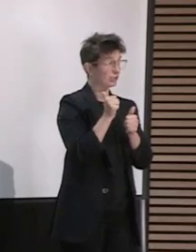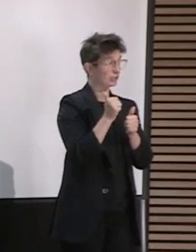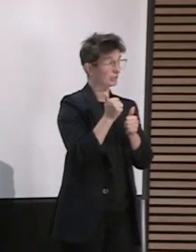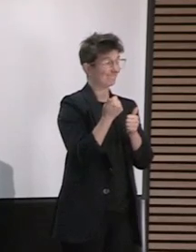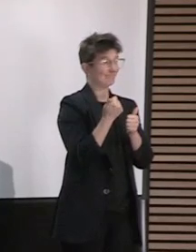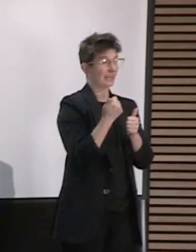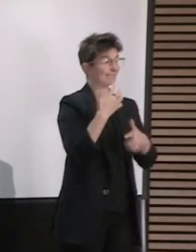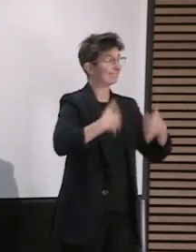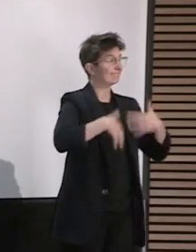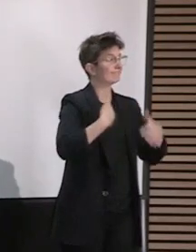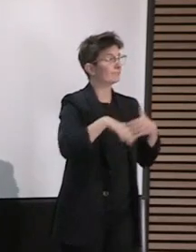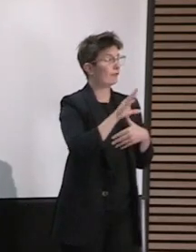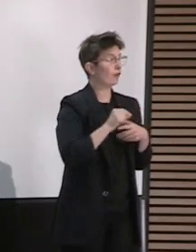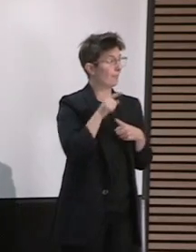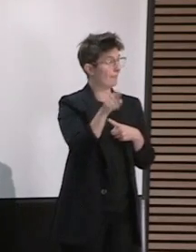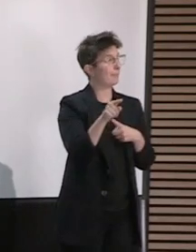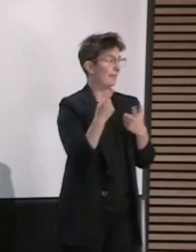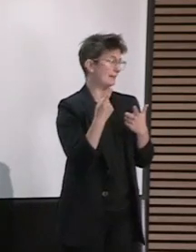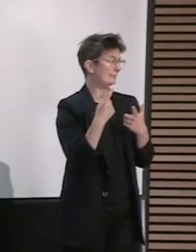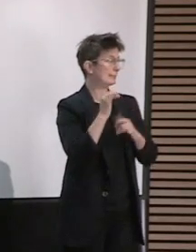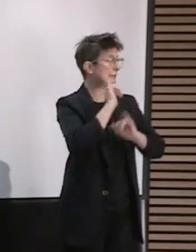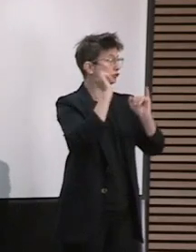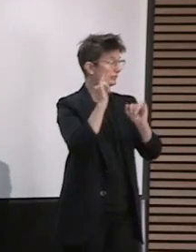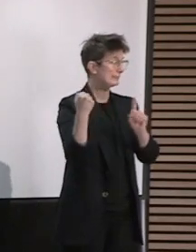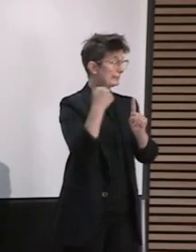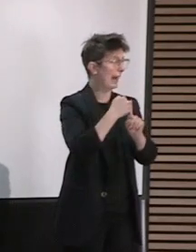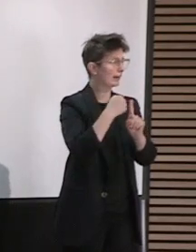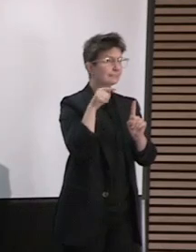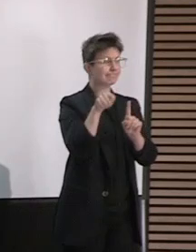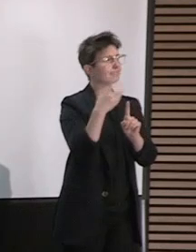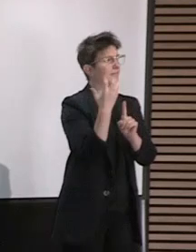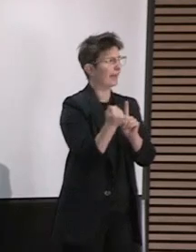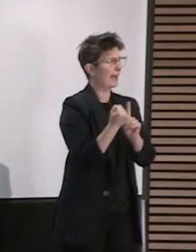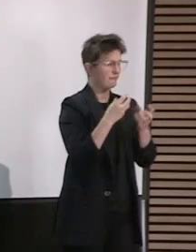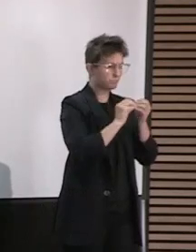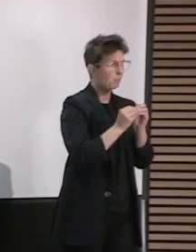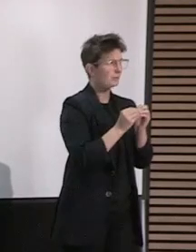Karaitiana i tenei wiki. I rongo ano te kooti i nga